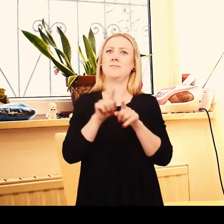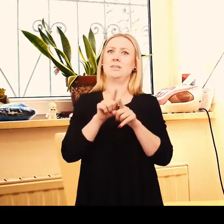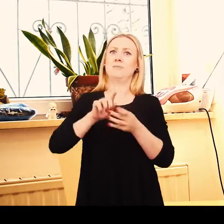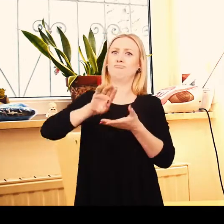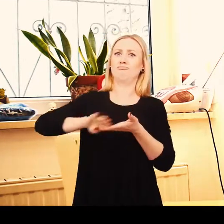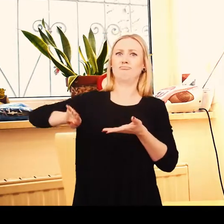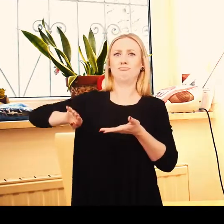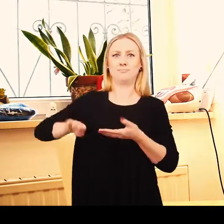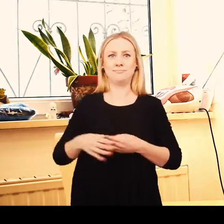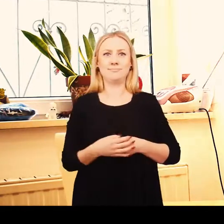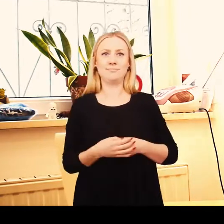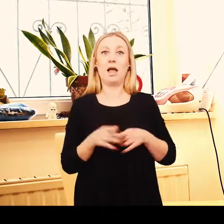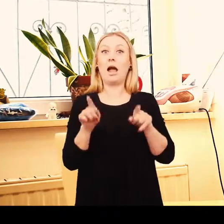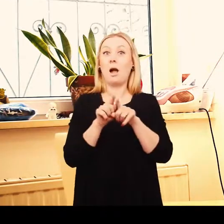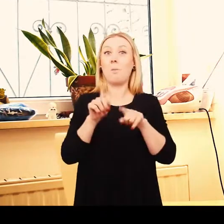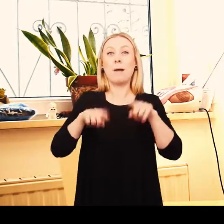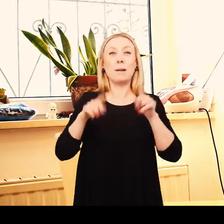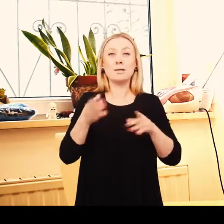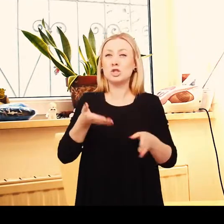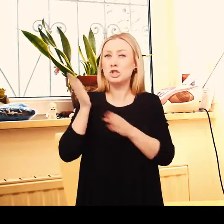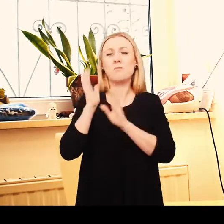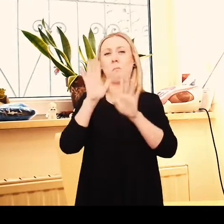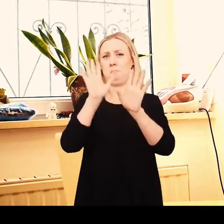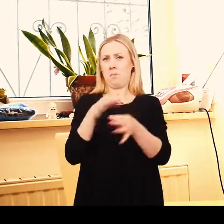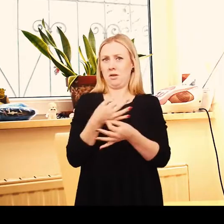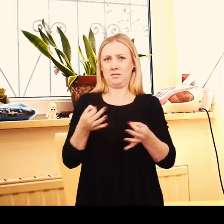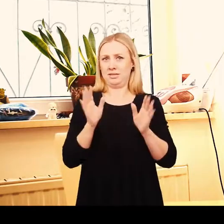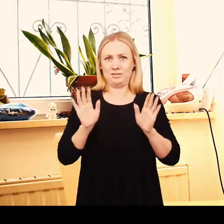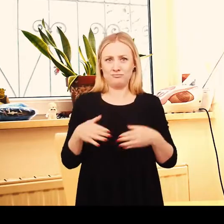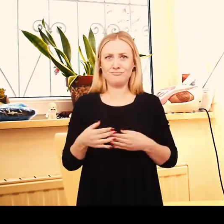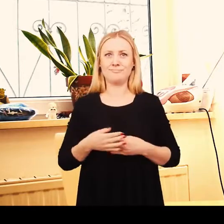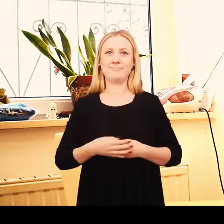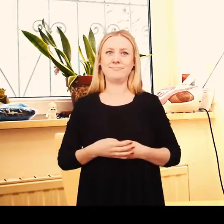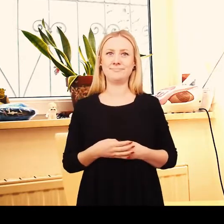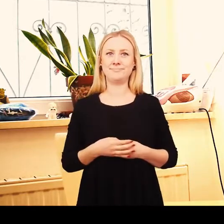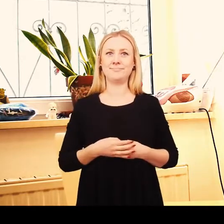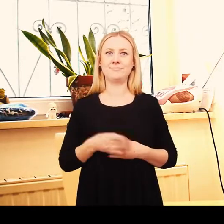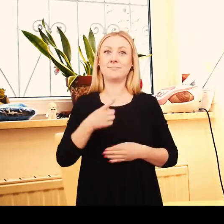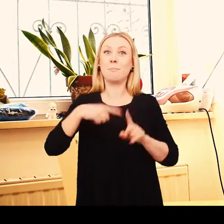Man darf sich nicht entmutigen lassen. Manchmal geht auch etwas schief, aber das macht nichts.